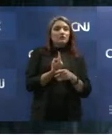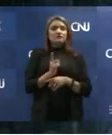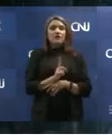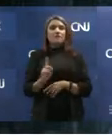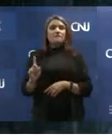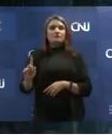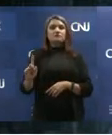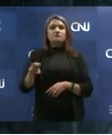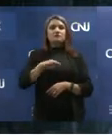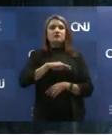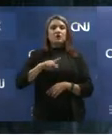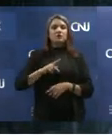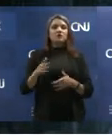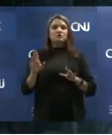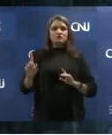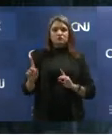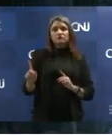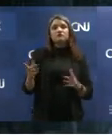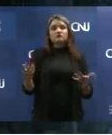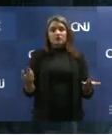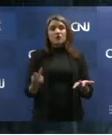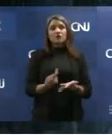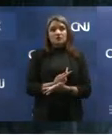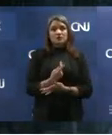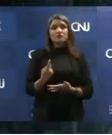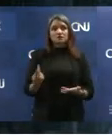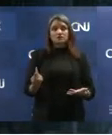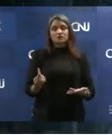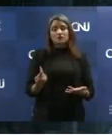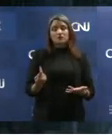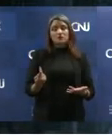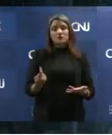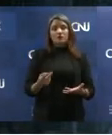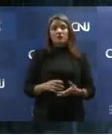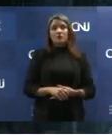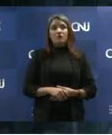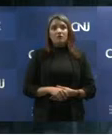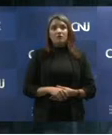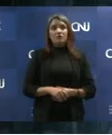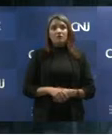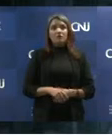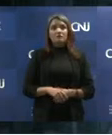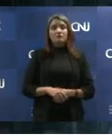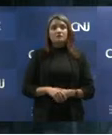Mais ou menos o que sustenta a OAB. Agora que essa situação foi trazida